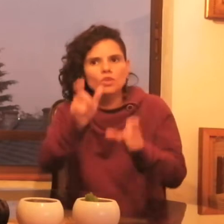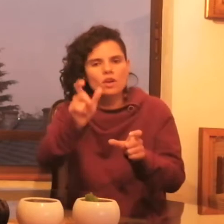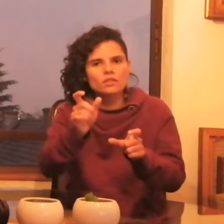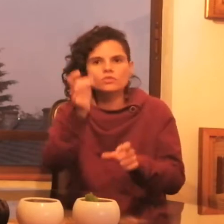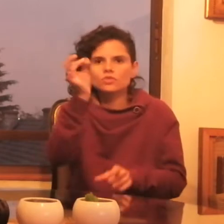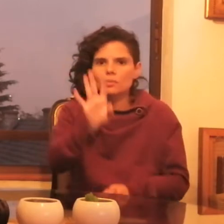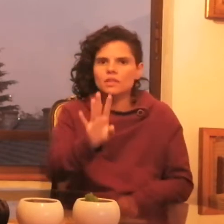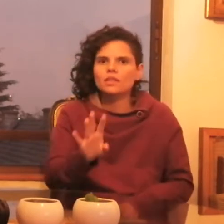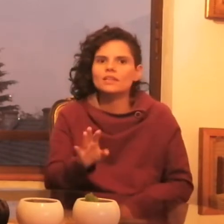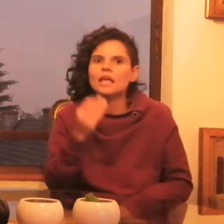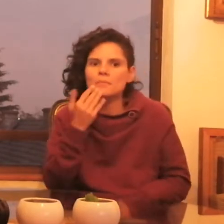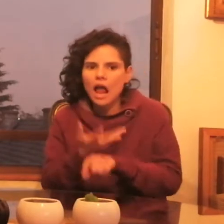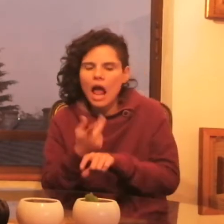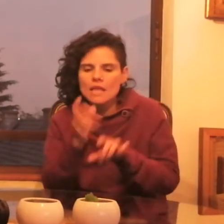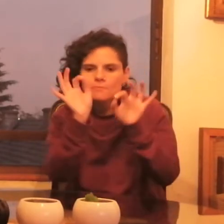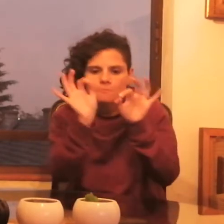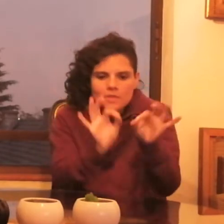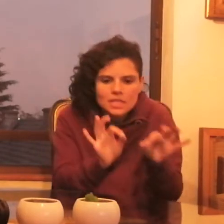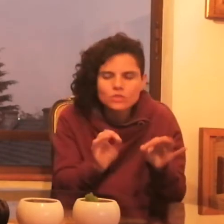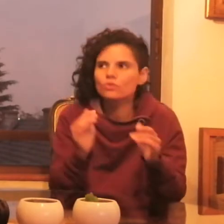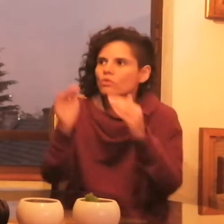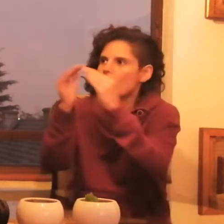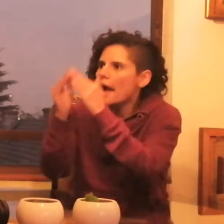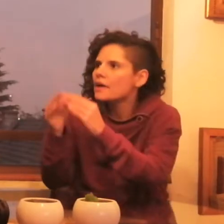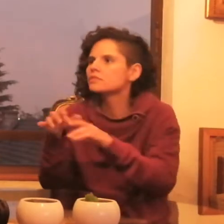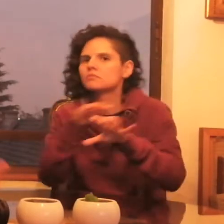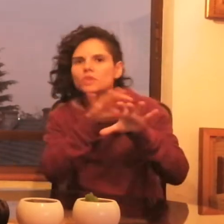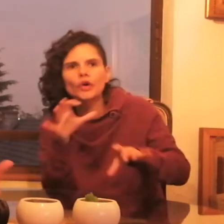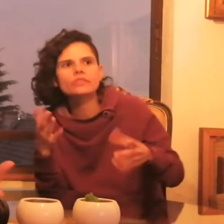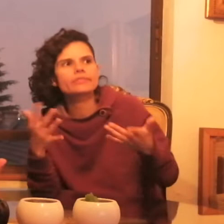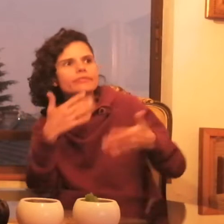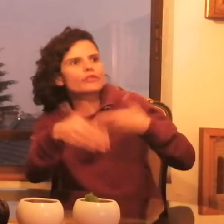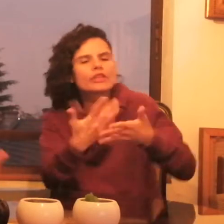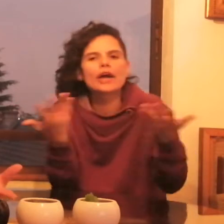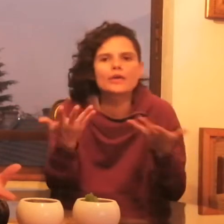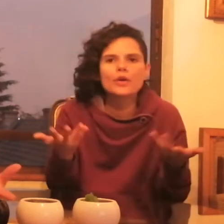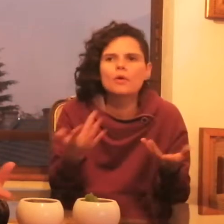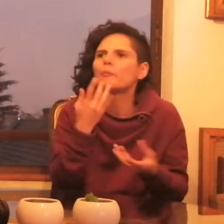bichos, casas, cosas, cómo funcionan las cuestiones por qué funcionan así, es